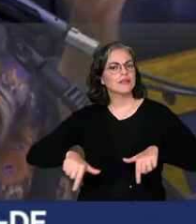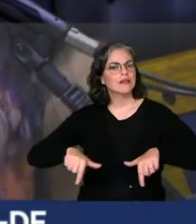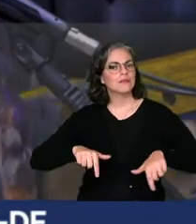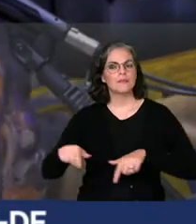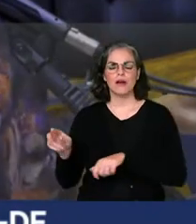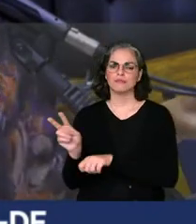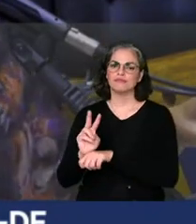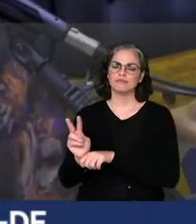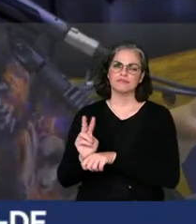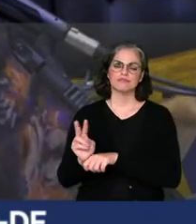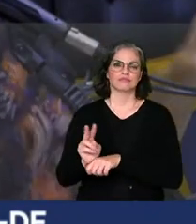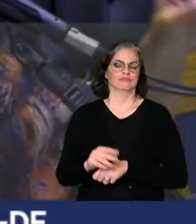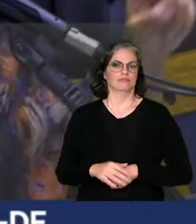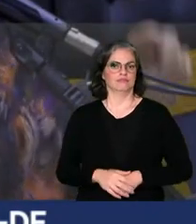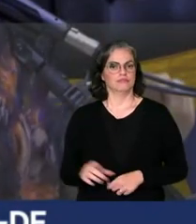TODOS OS DIAS SAEM ÀS RUAS E QUE ELUCID AM CRIMES E AO